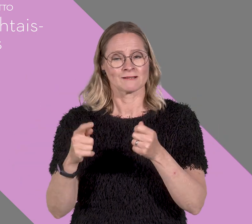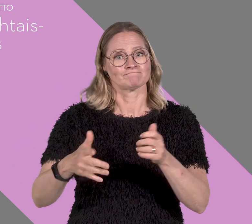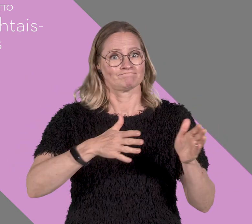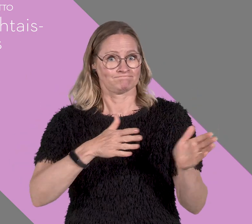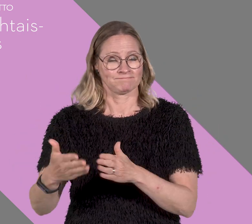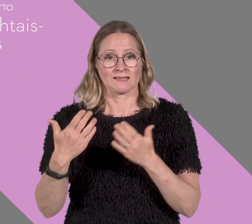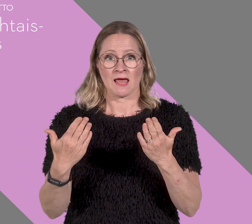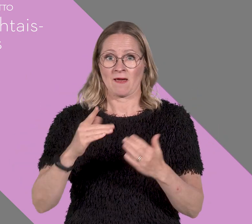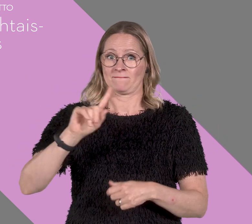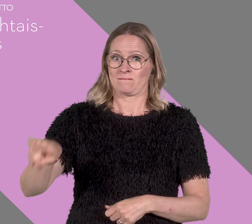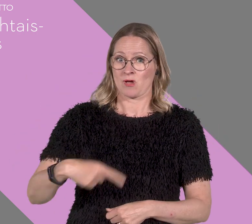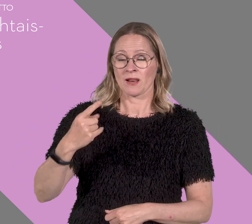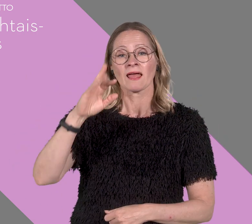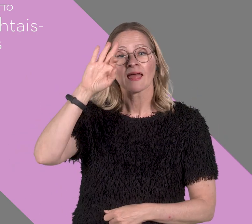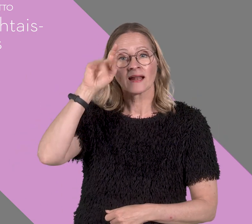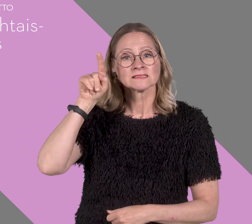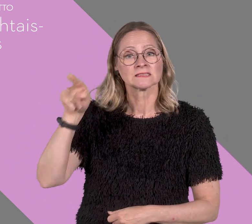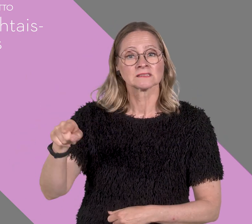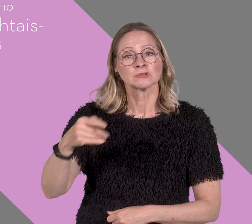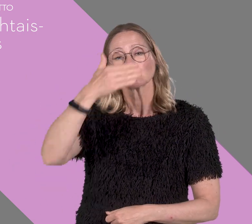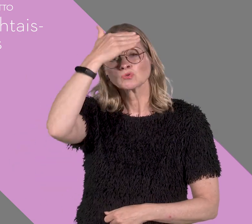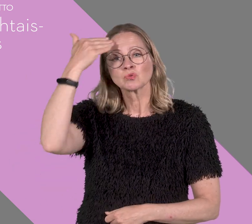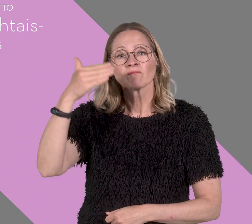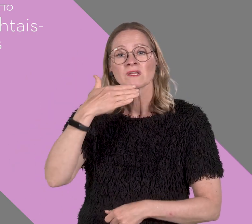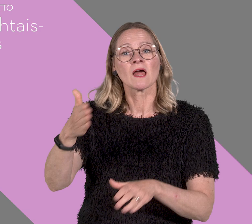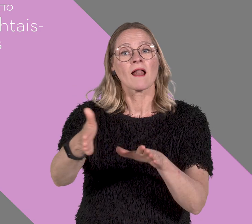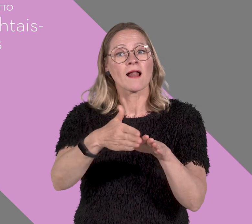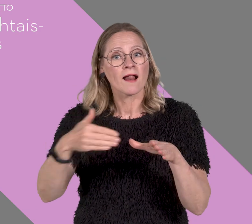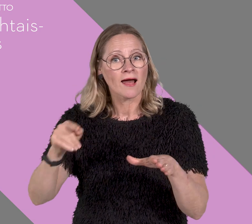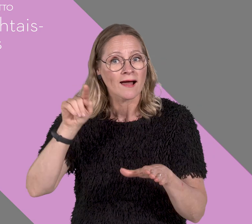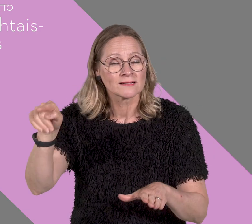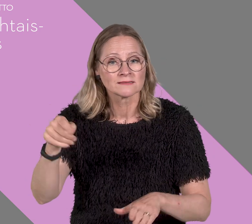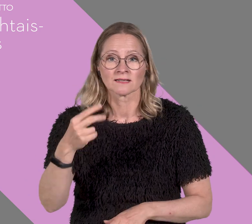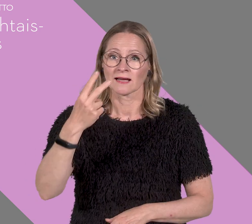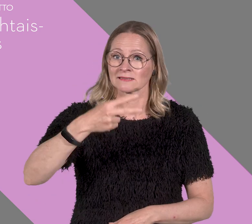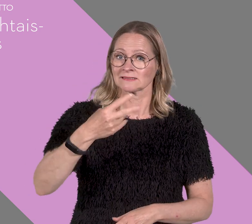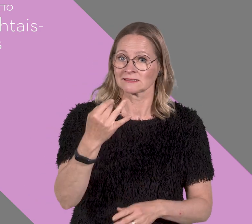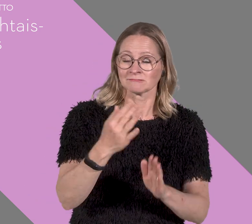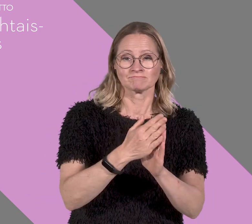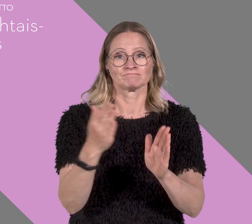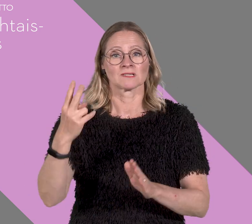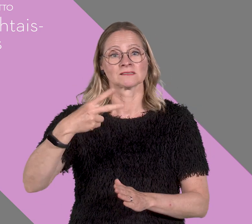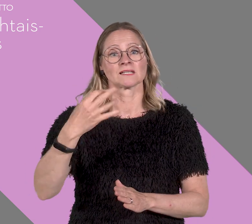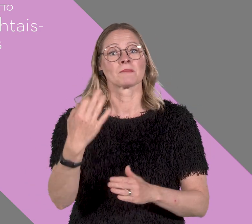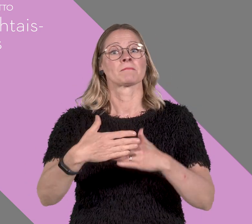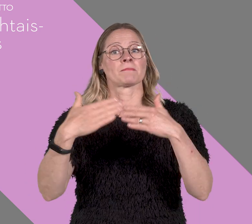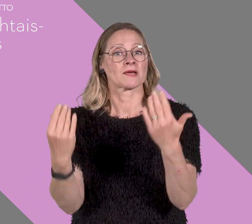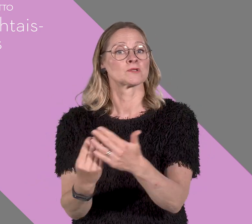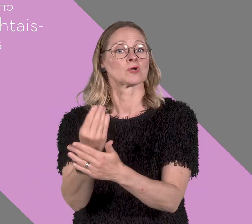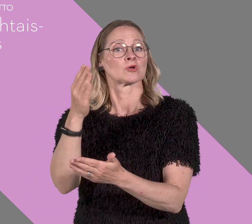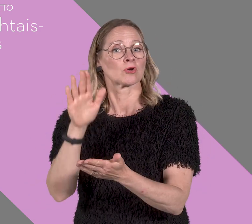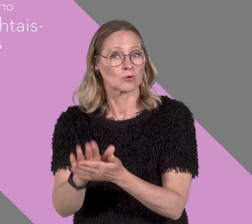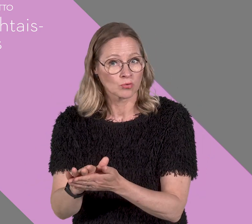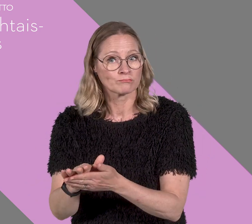joka järjestetään tänä vuonna Helsingin Suvilahdessa 27.−28. toukokuuta.